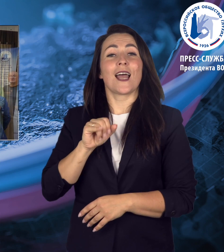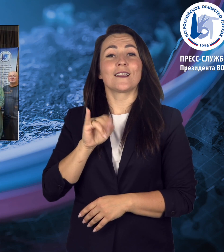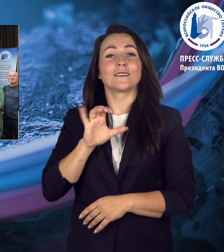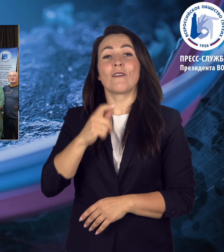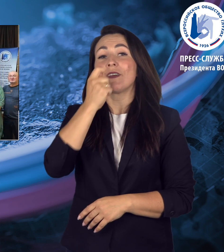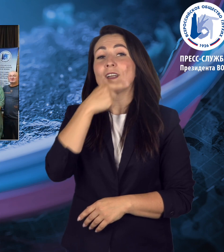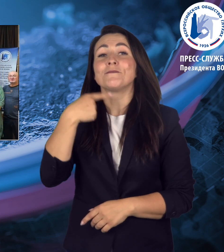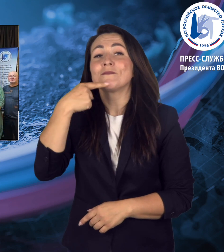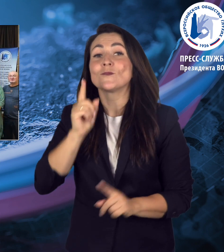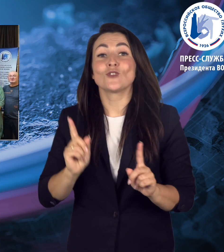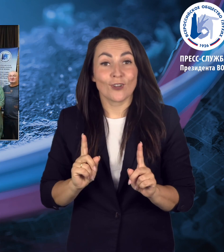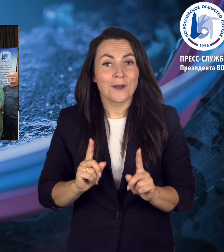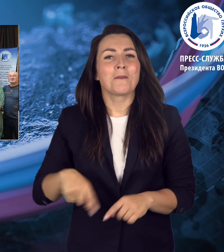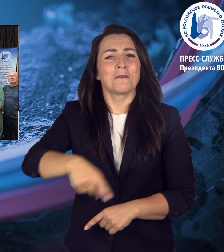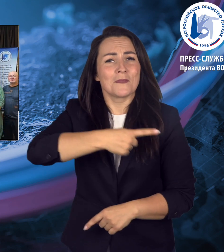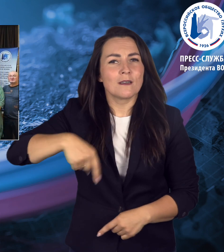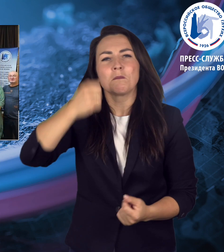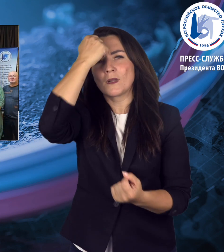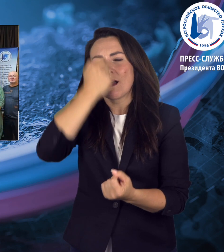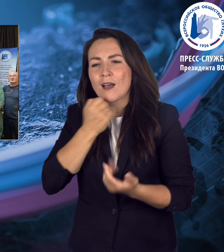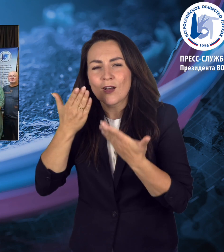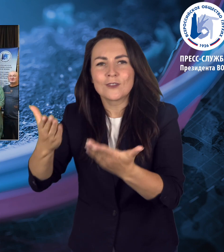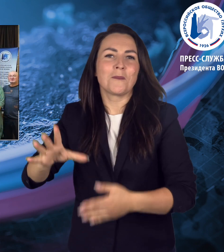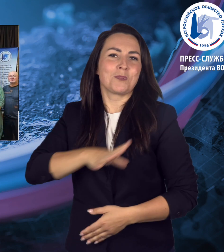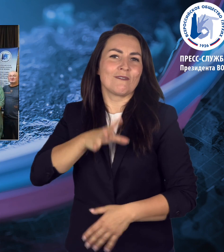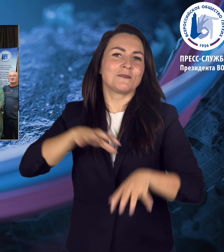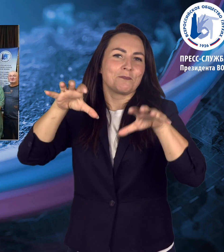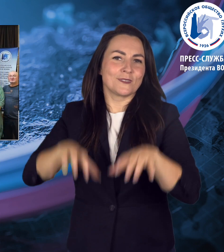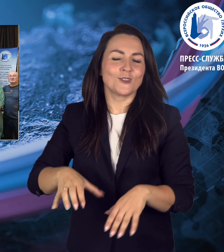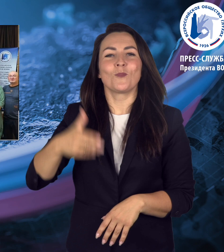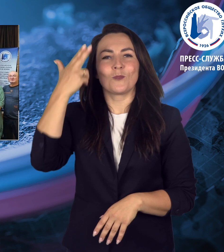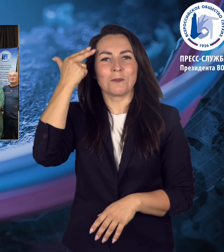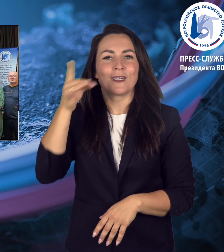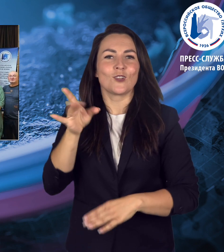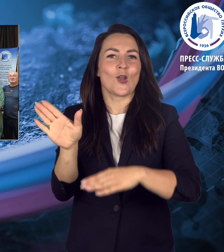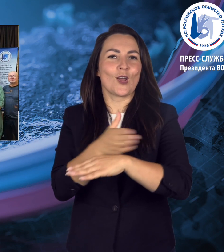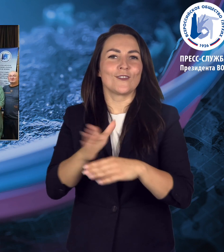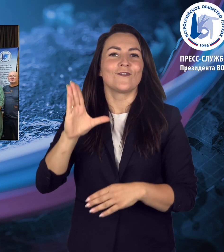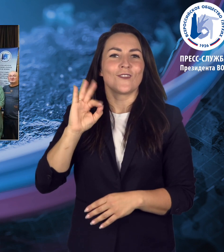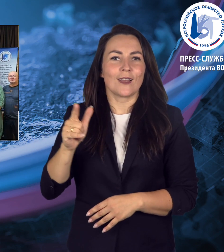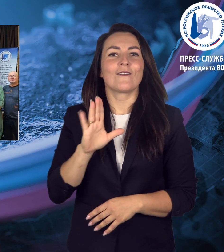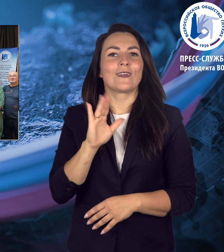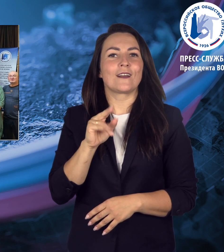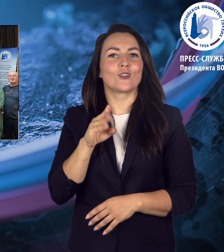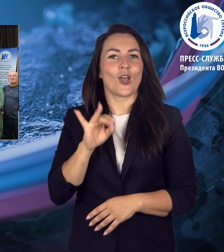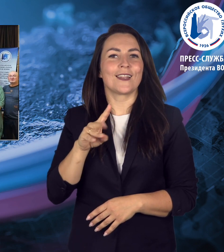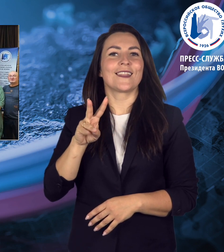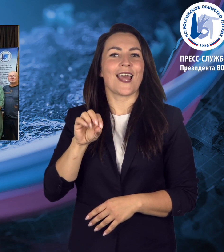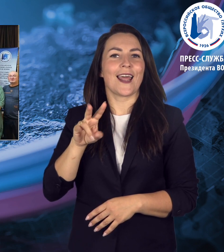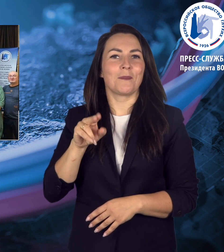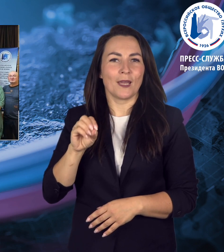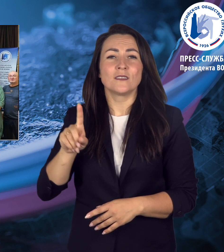«Мы благодарны бывшему председателю Мурманского РО Виктору Нелипе.